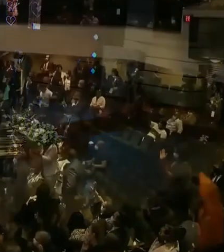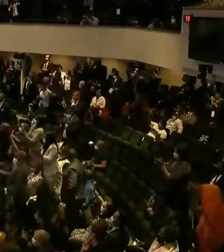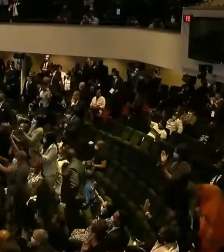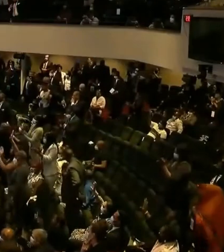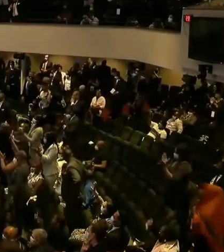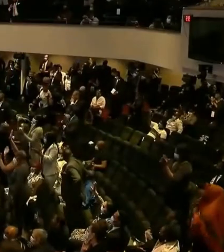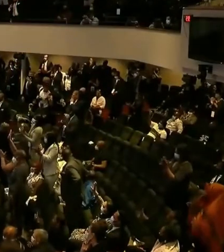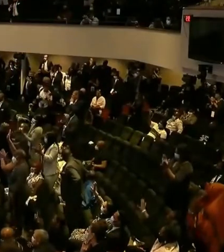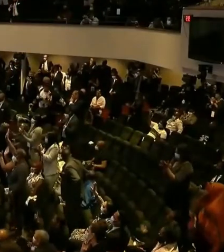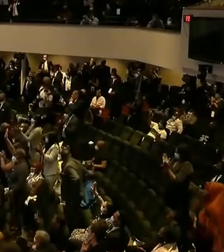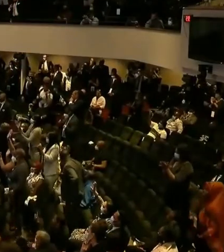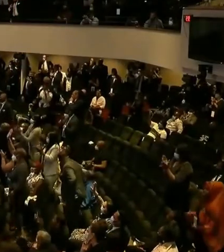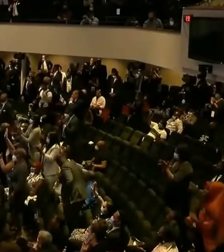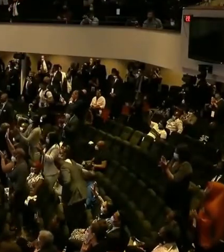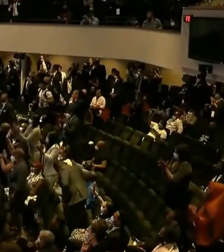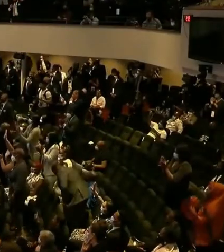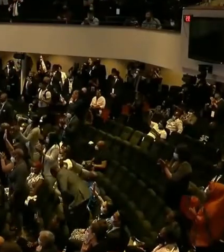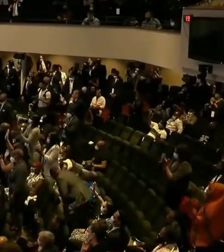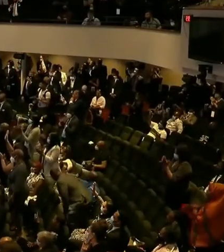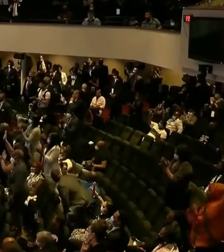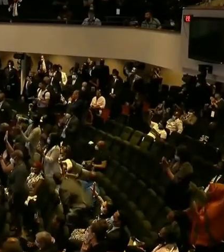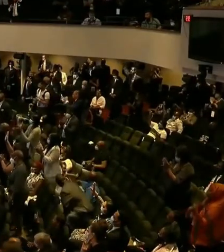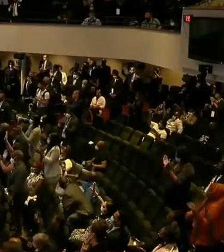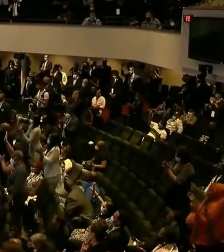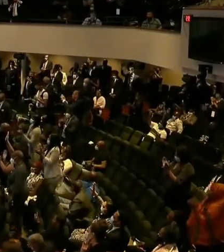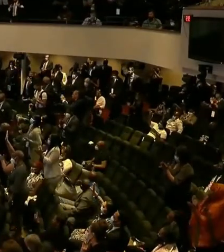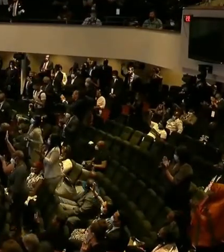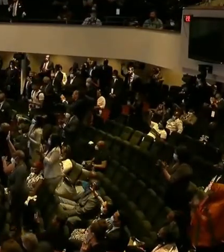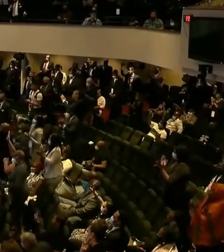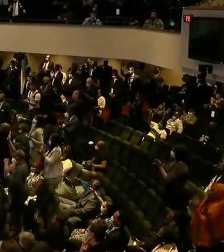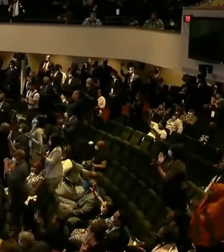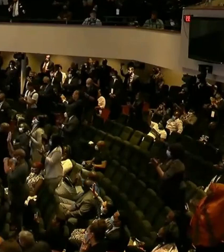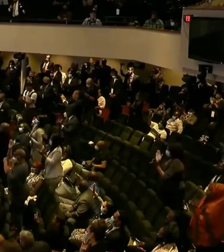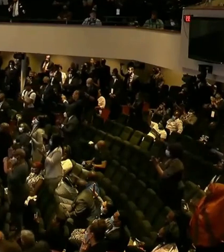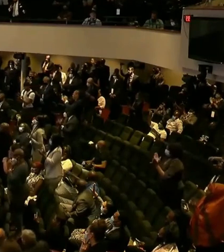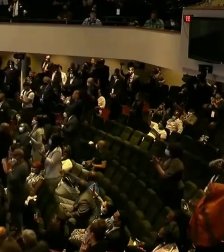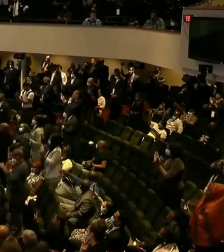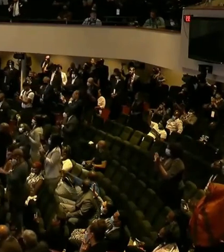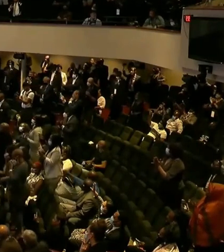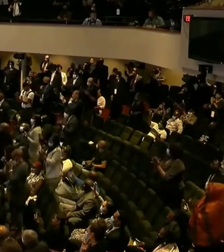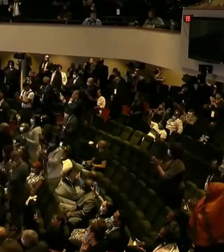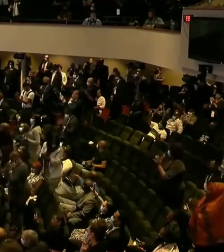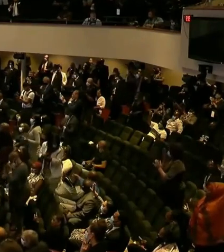Kanske hans mor sa :'Kom George ! Det finns en Gud som fortfarande sitter högt,